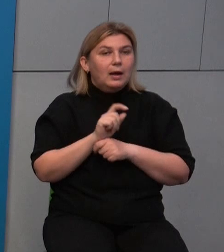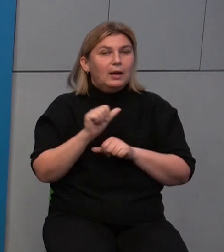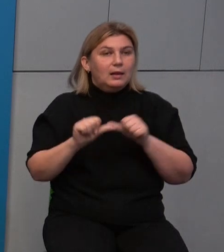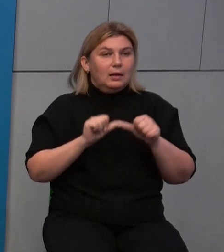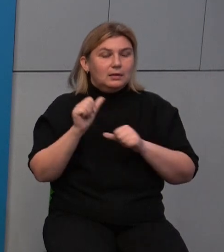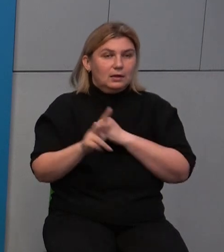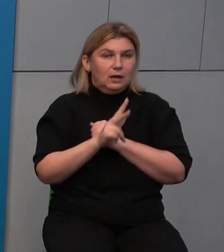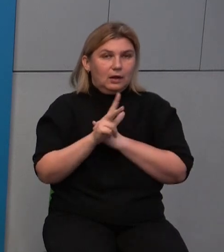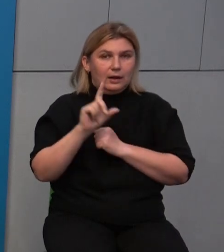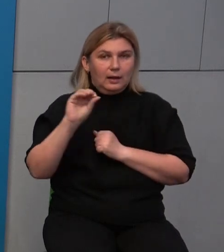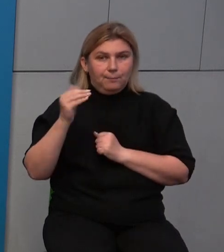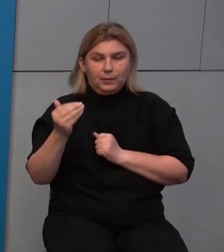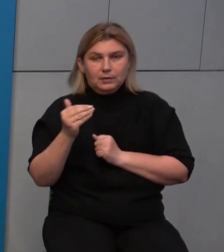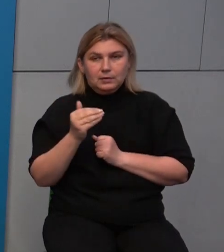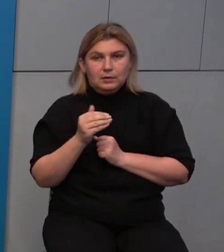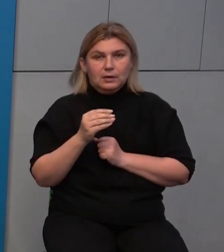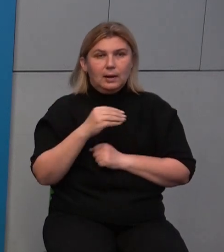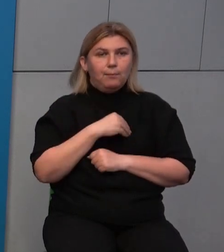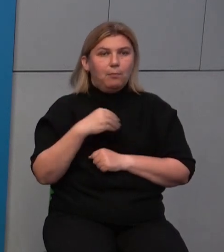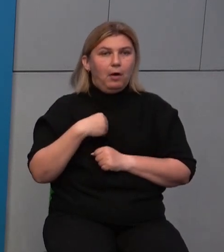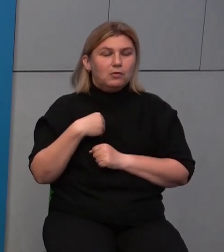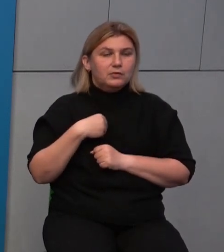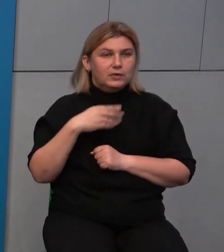do Lema, zwłaszcza jeśli polska fantastyka z tymi autorami,